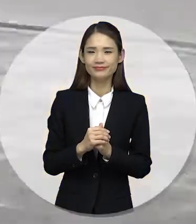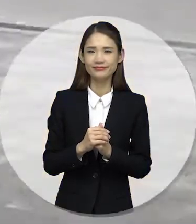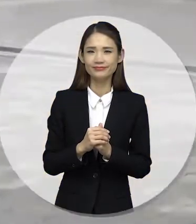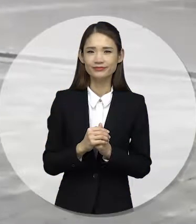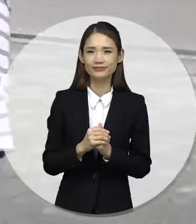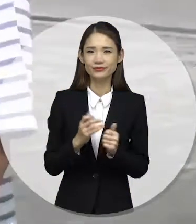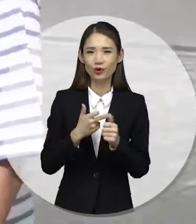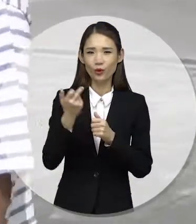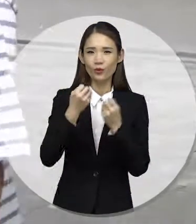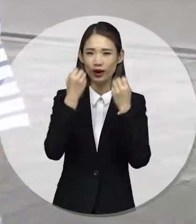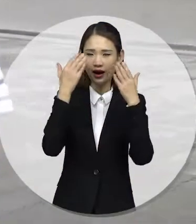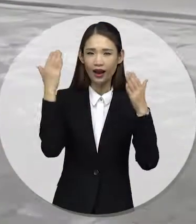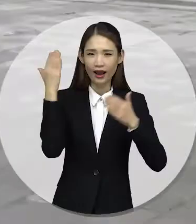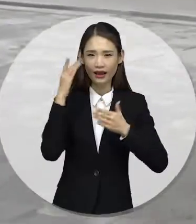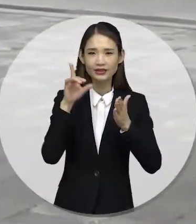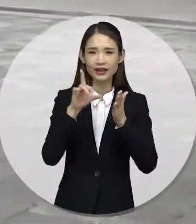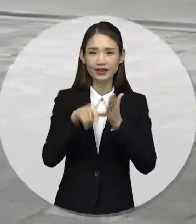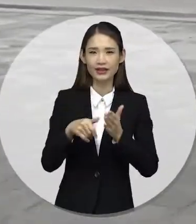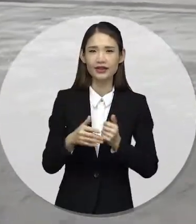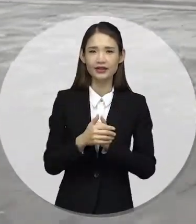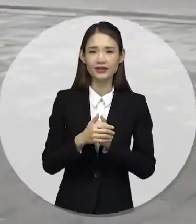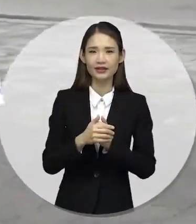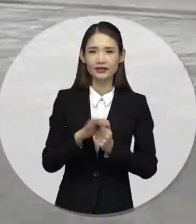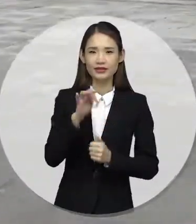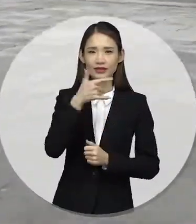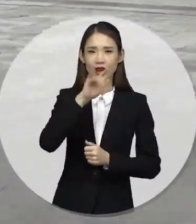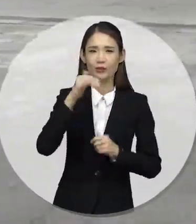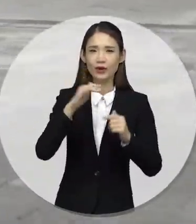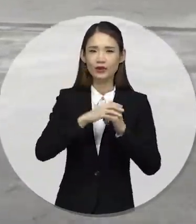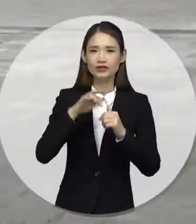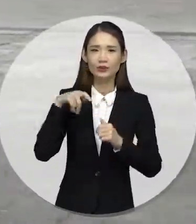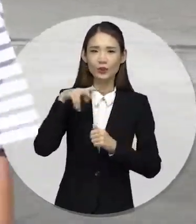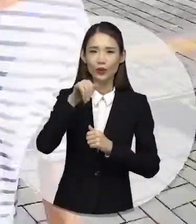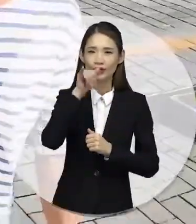김소희 : 오빠 신입생 시절에는 캠퍼스 보행이라는 게 있다고 하지 않았어?